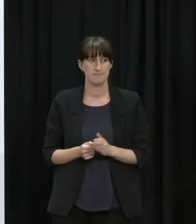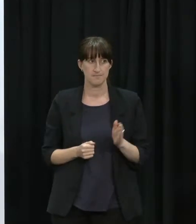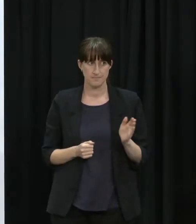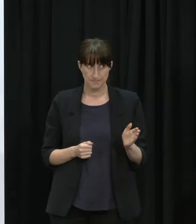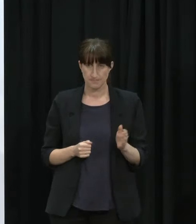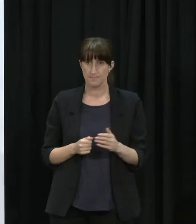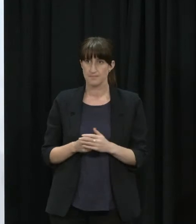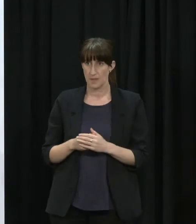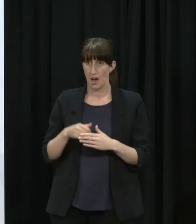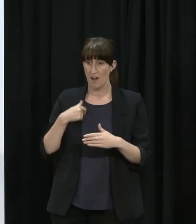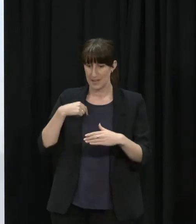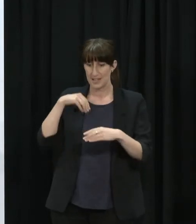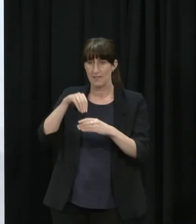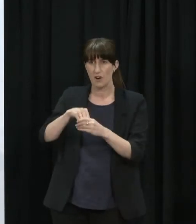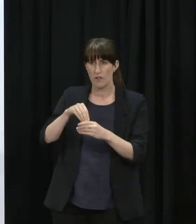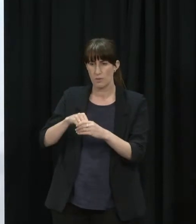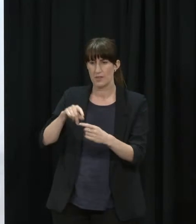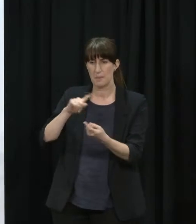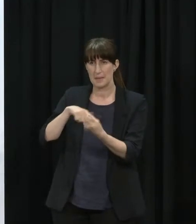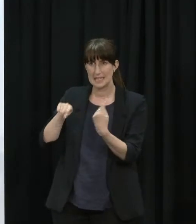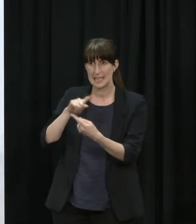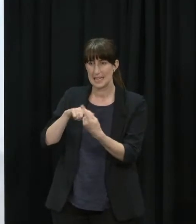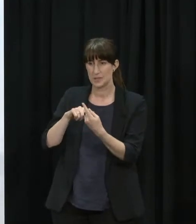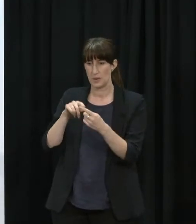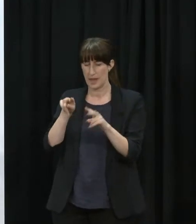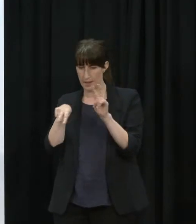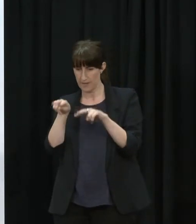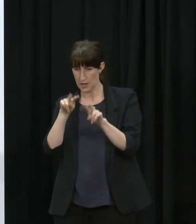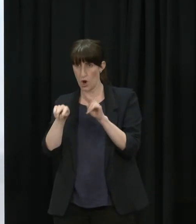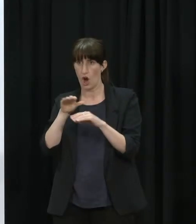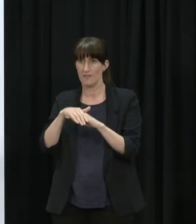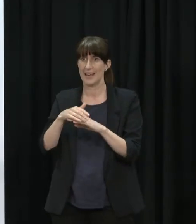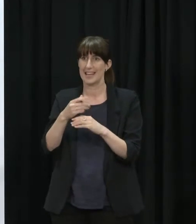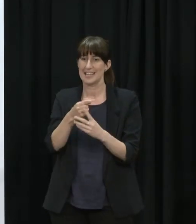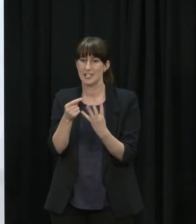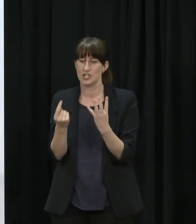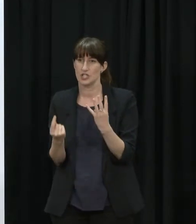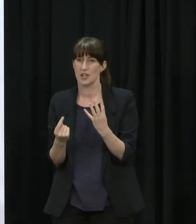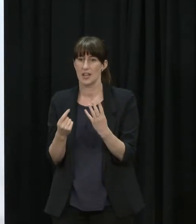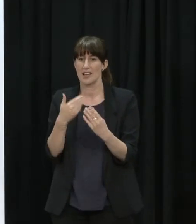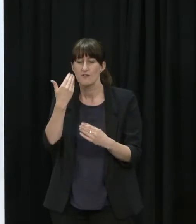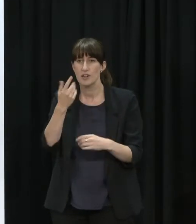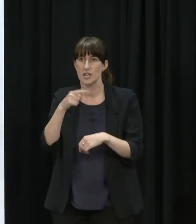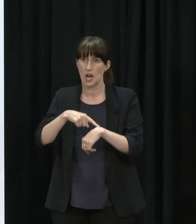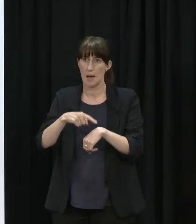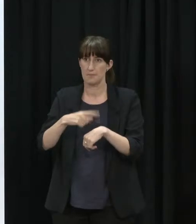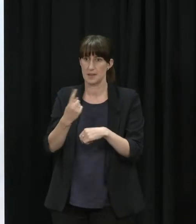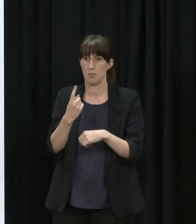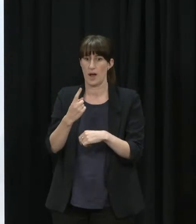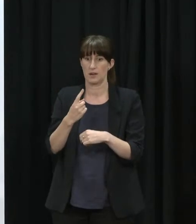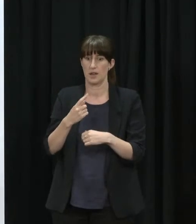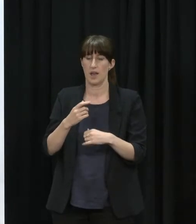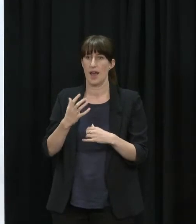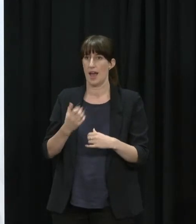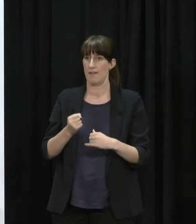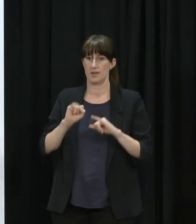purongo. Kei a matou te painga